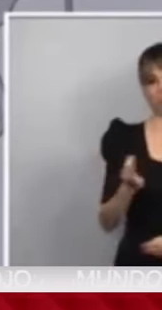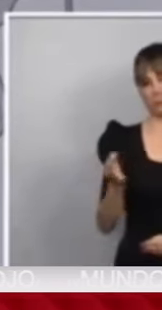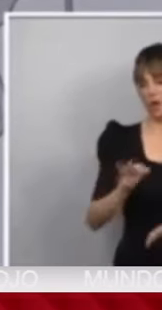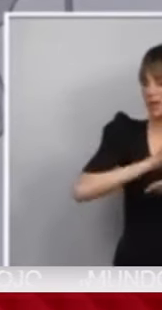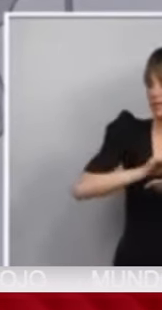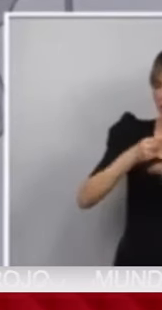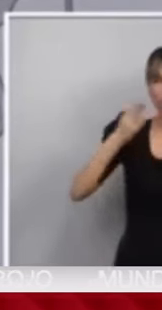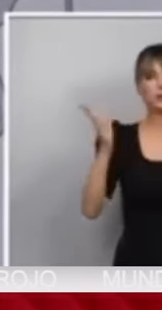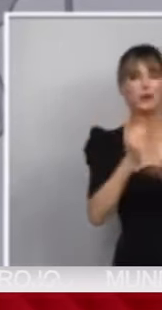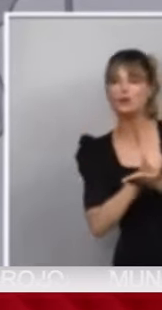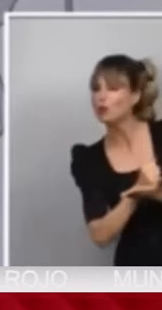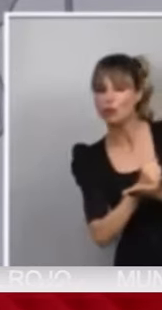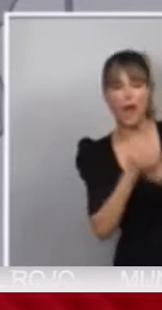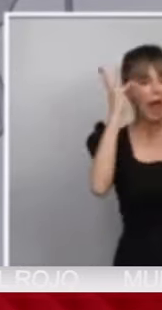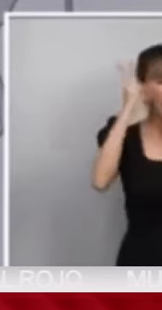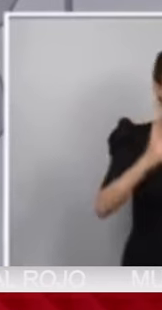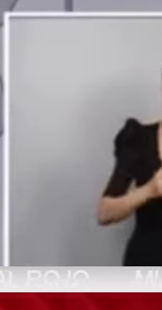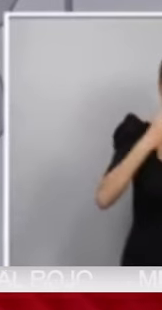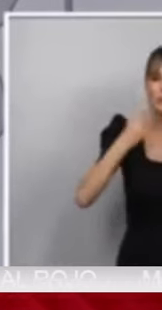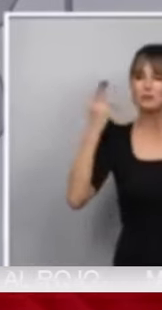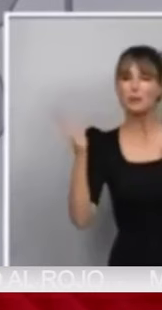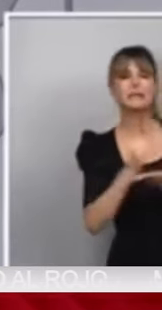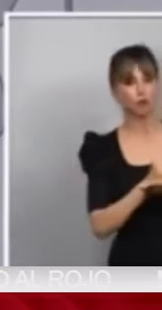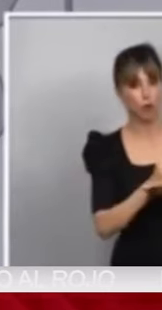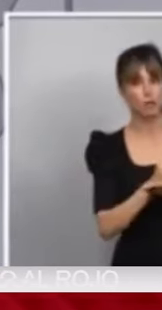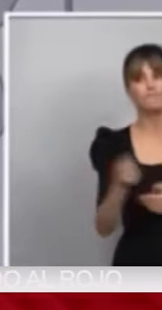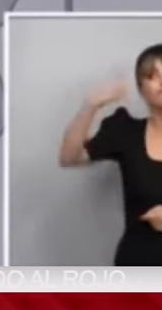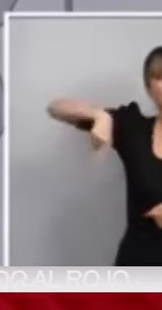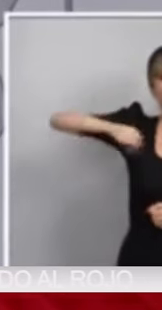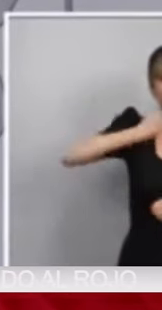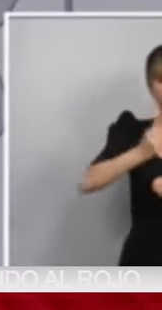públicos de todas las administraciones públicas que están trabajando codo con codo con los vecinos